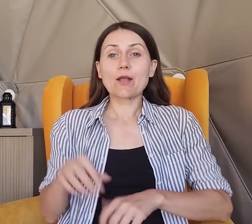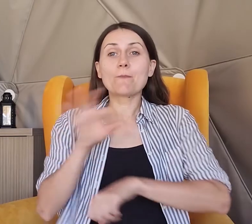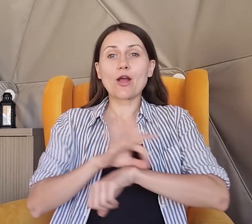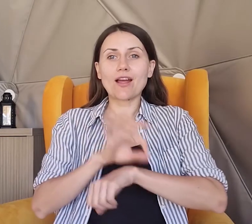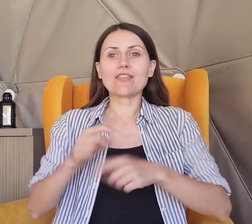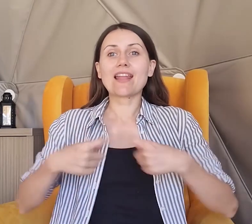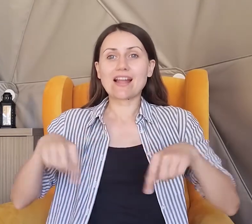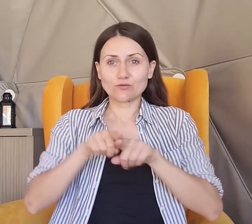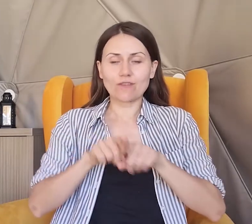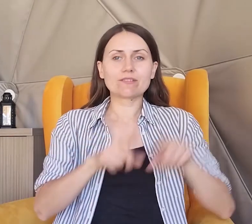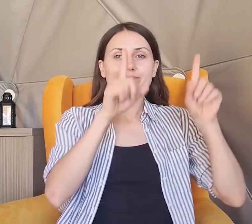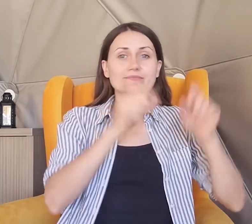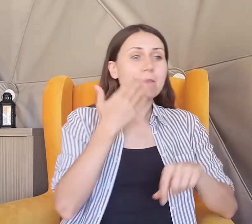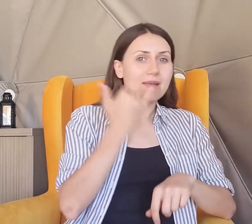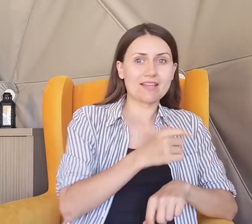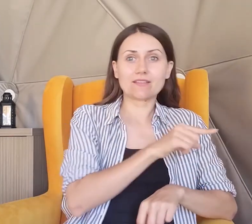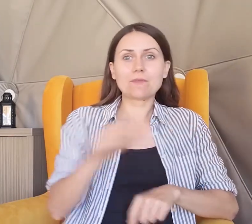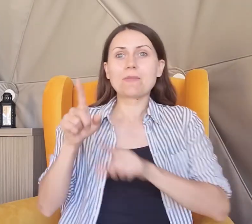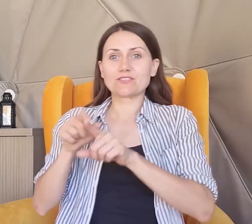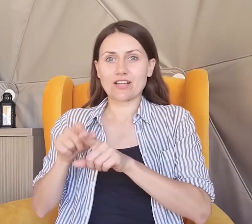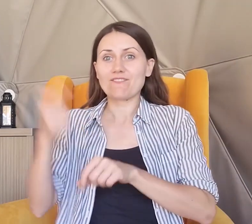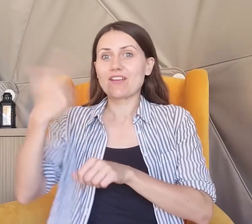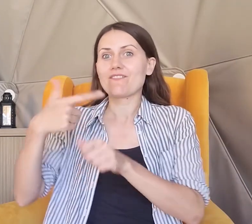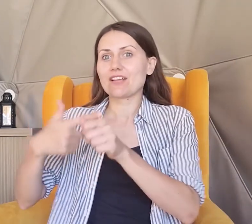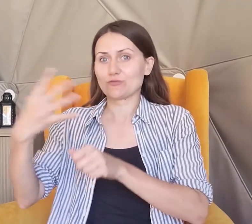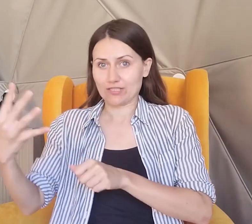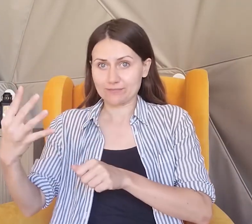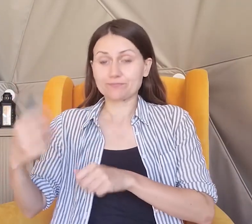Projekt realizujemy od maja do października 2024 roku: